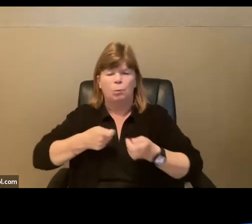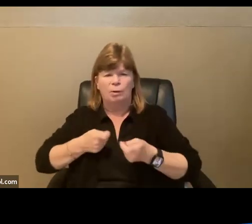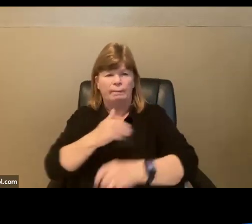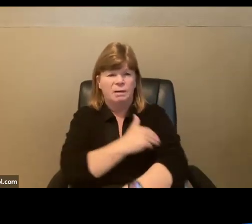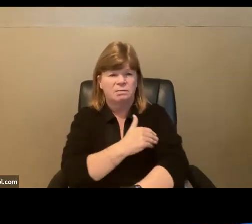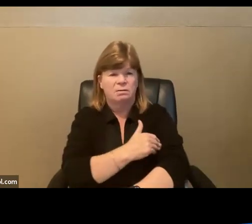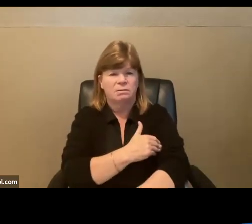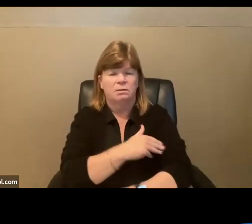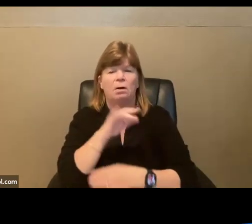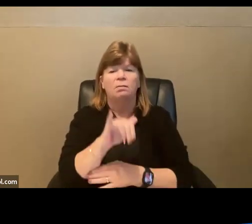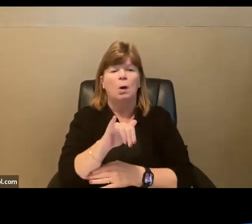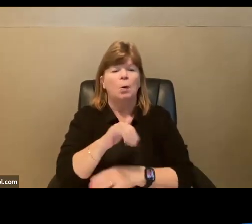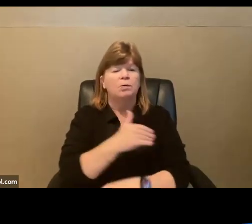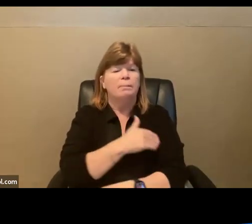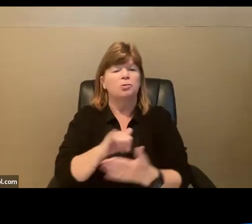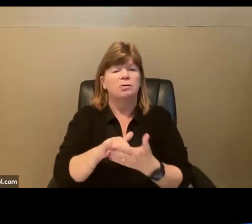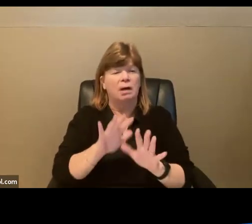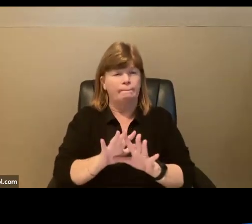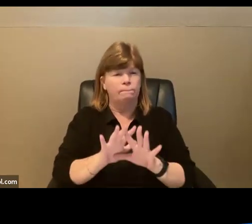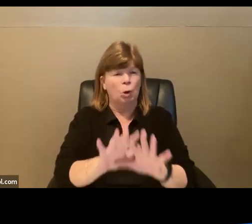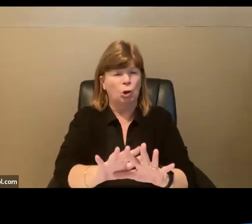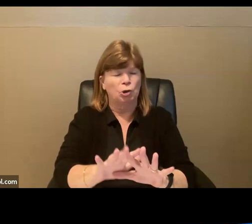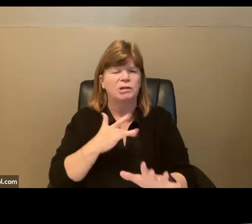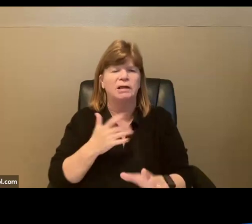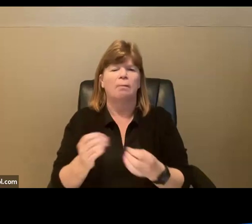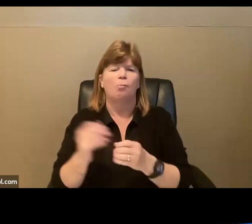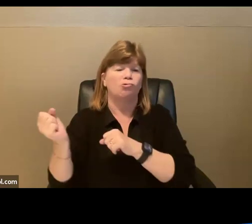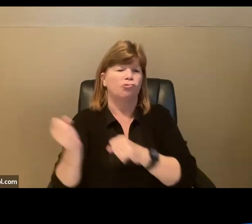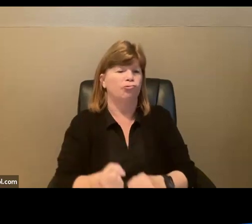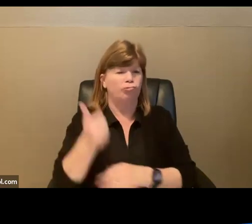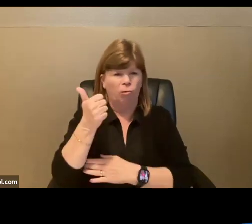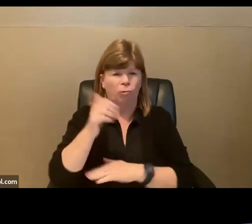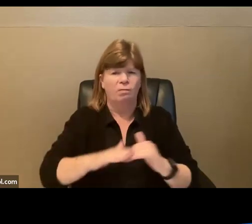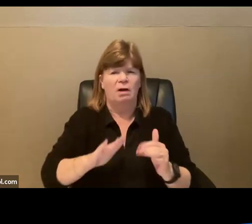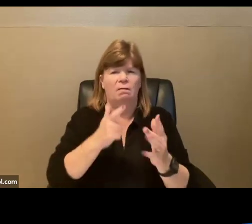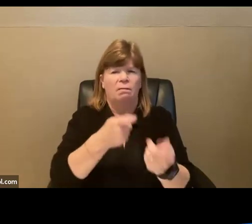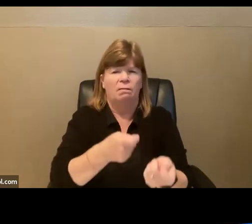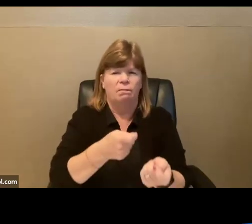Los músculos que empujan son generalmente un poco más fuertes que los músculos